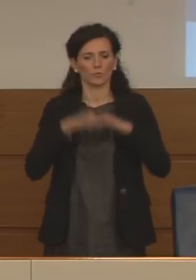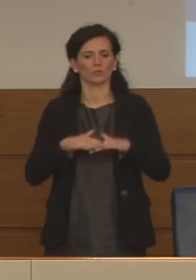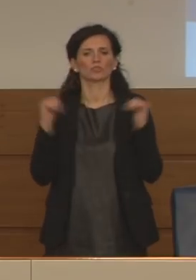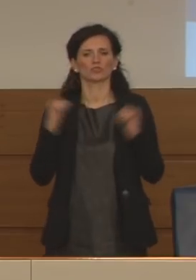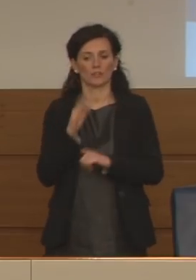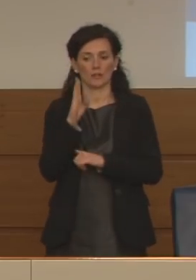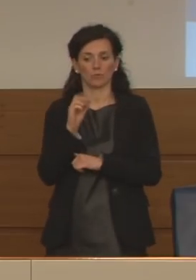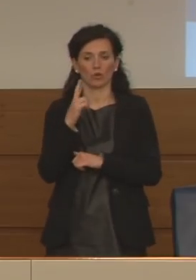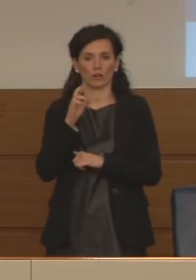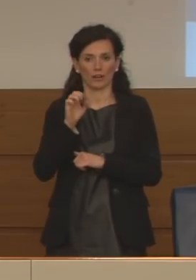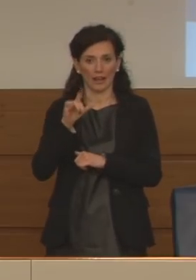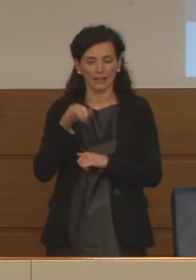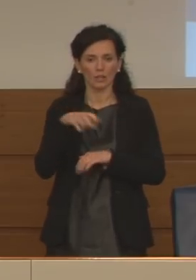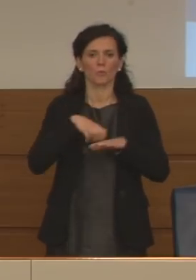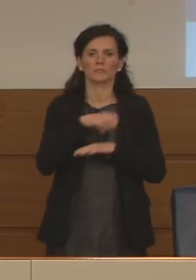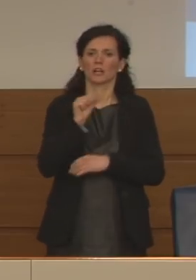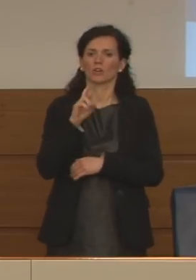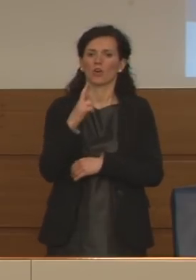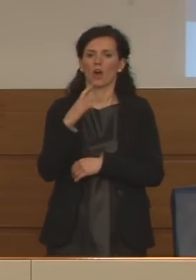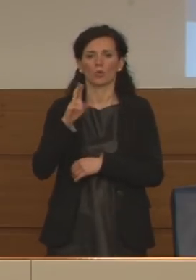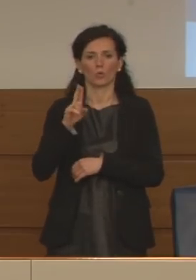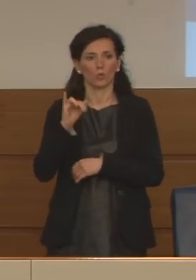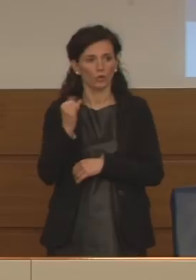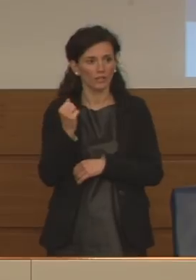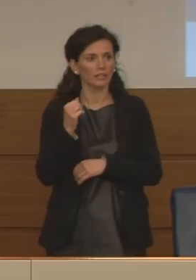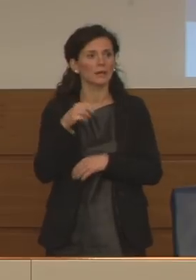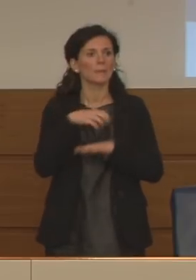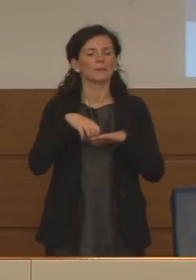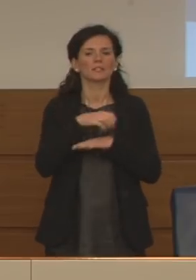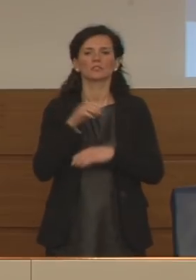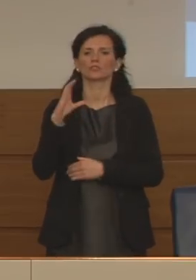il Commissario Arcuri, il Ministro Costa, il Ministro Manfredi collegato in